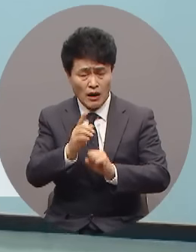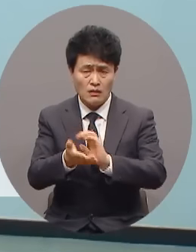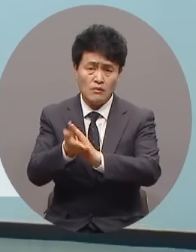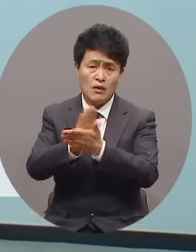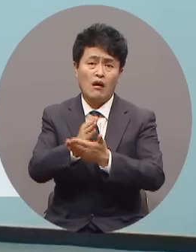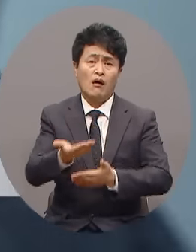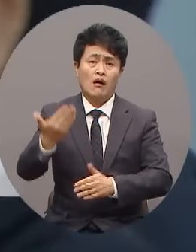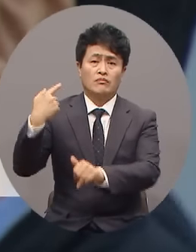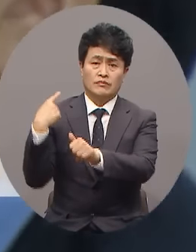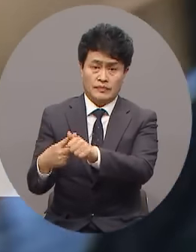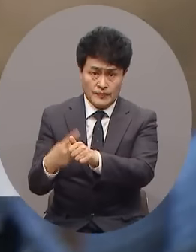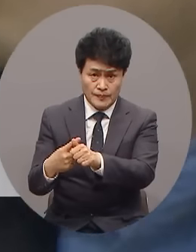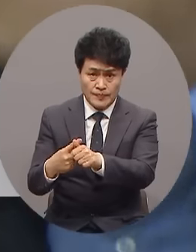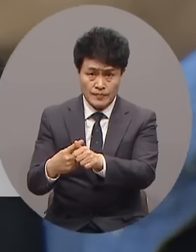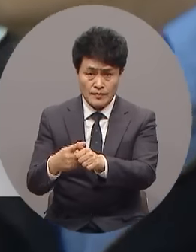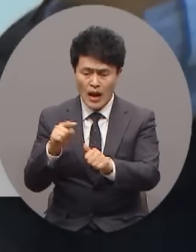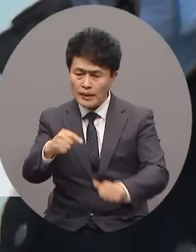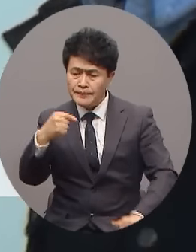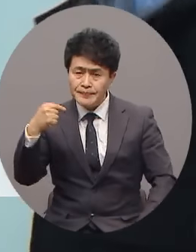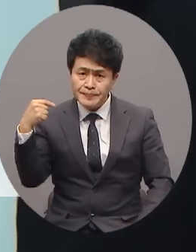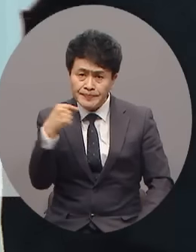비난했습니다.